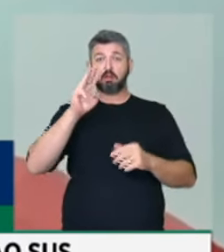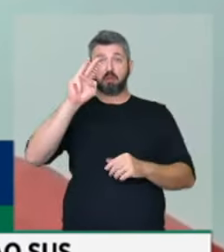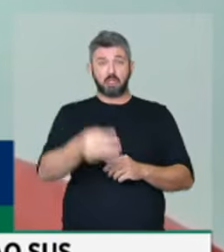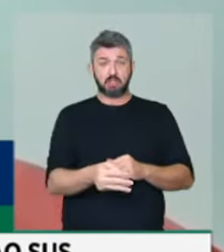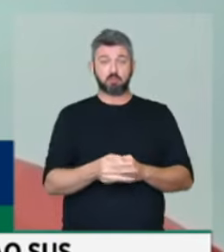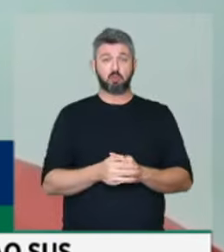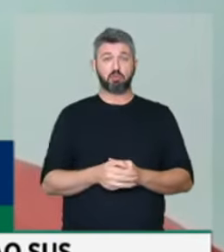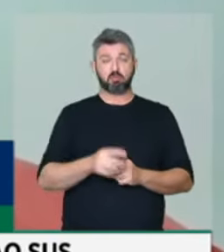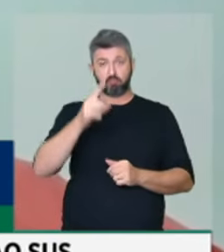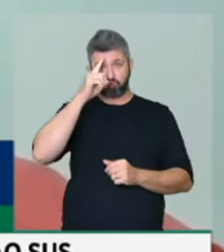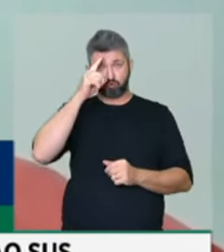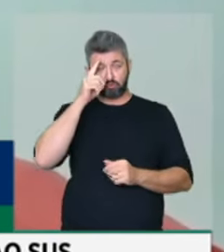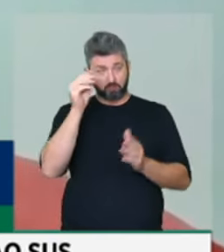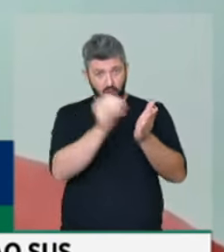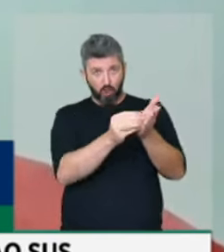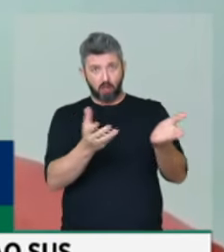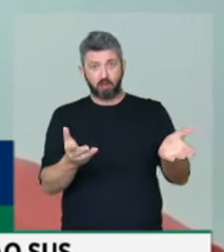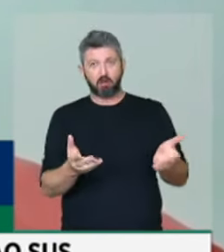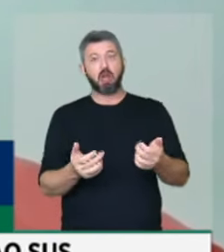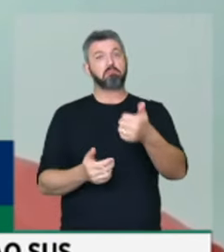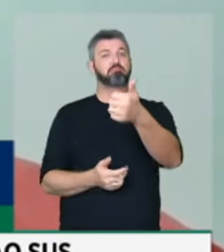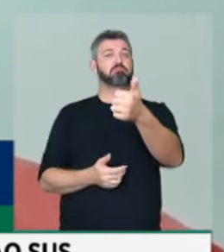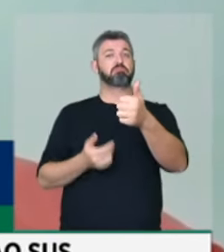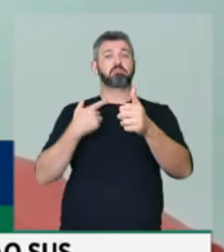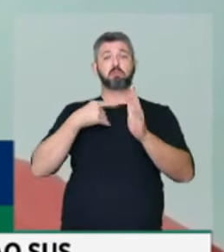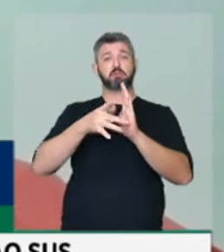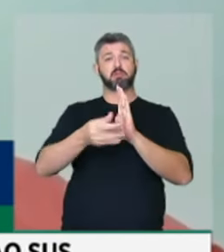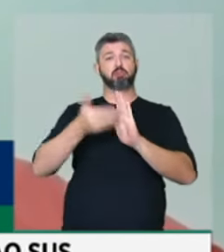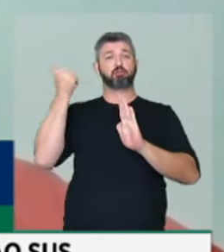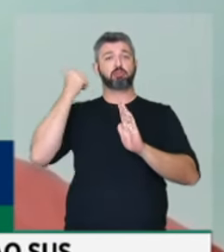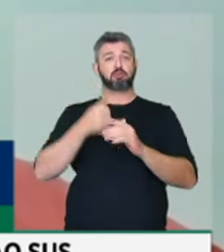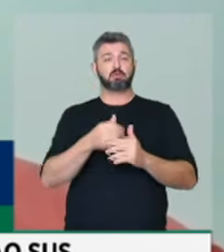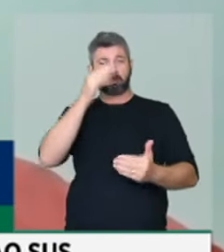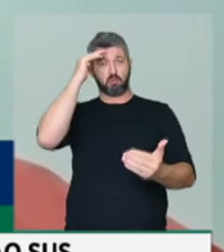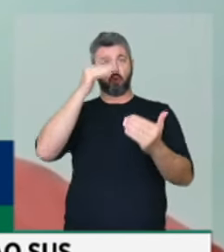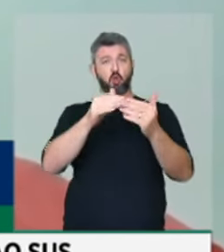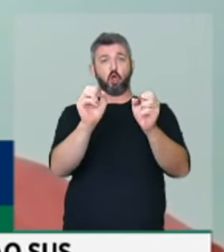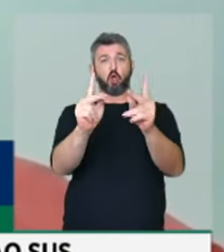ESSE DESTAQUE E O CONCORDA COM OS COLEGAS. AGORA NÃO TER VALOR NO PROJETO E DIZER: NÃ